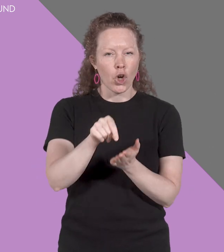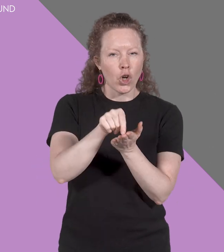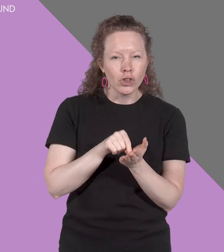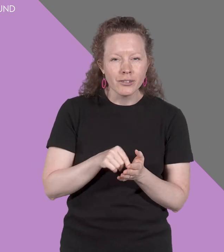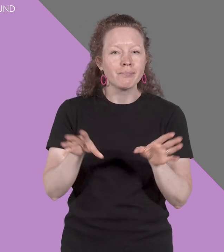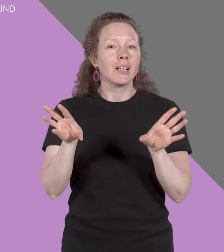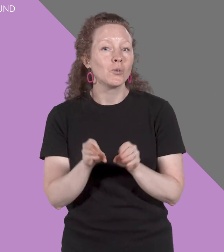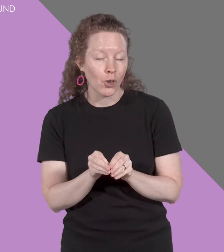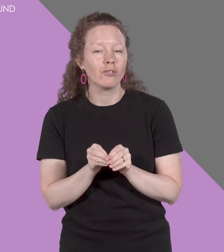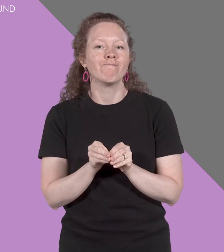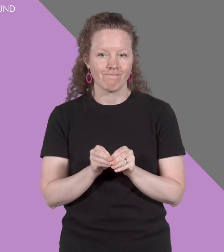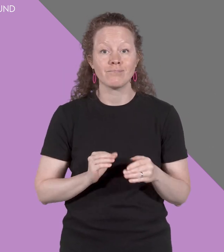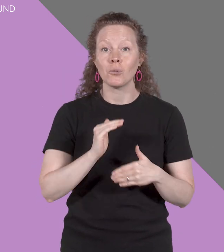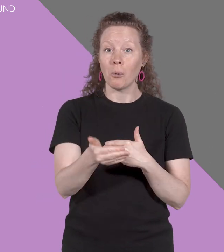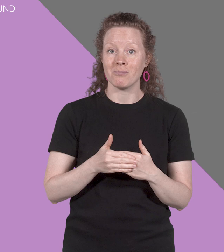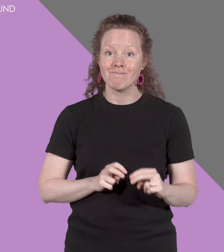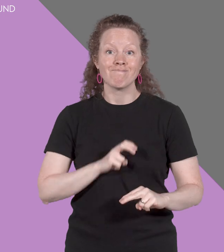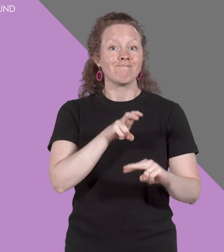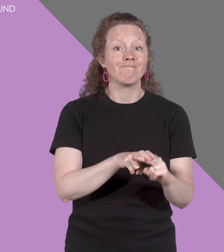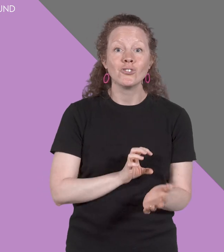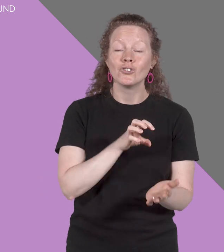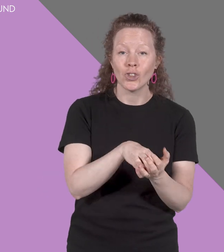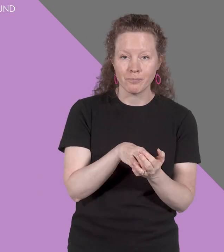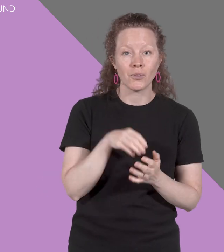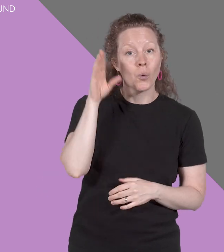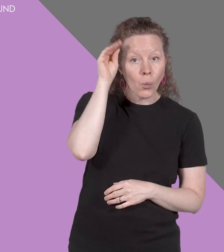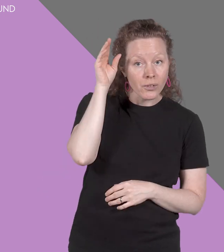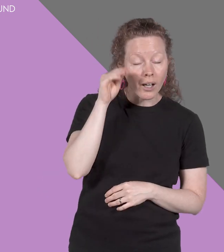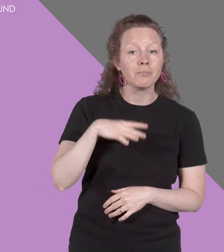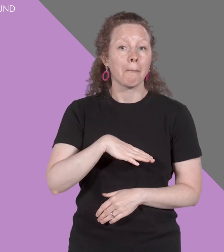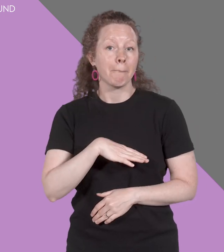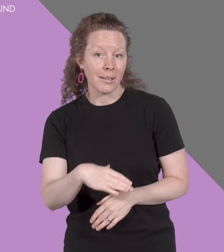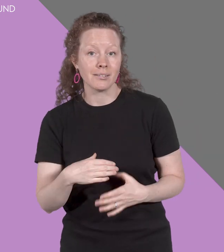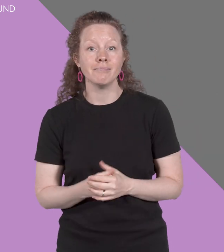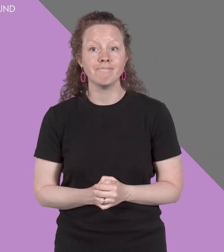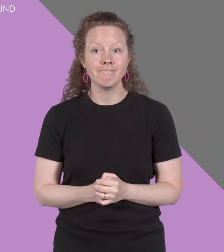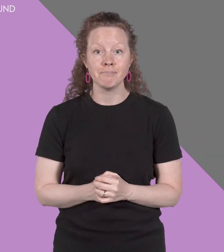Efter omröstning omvaldes Ronja Tammisara -